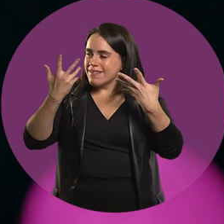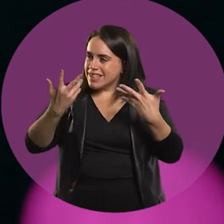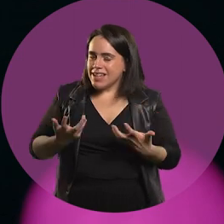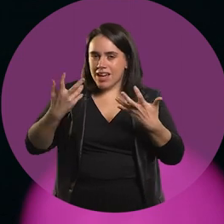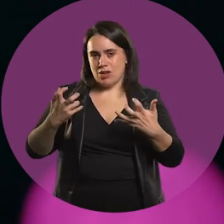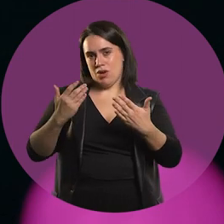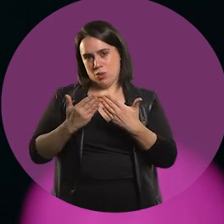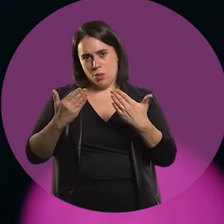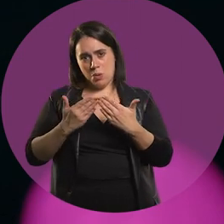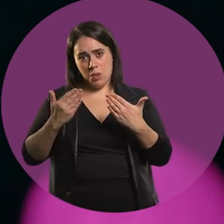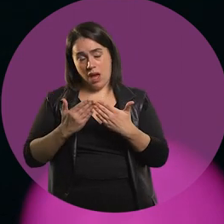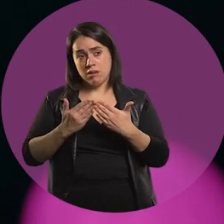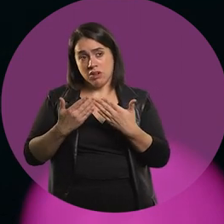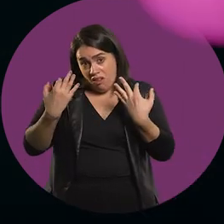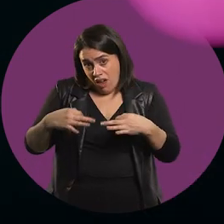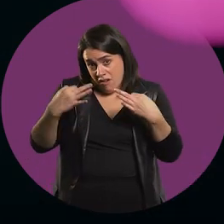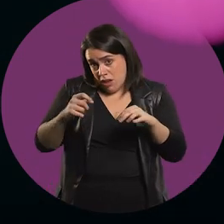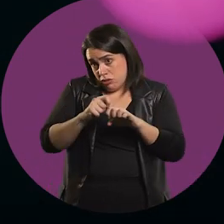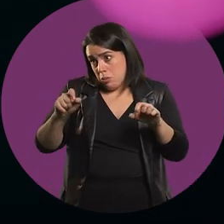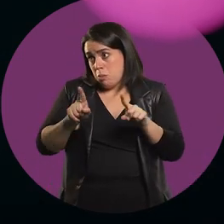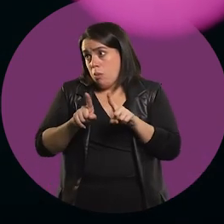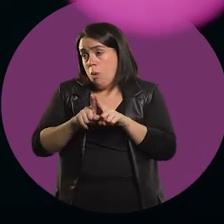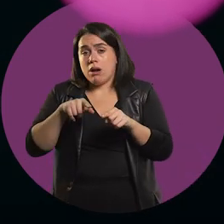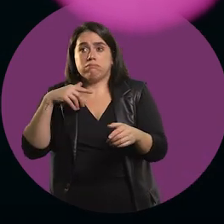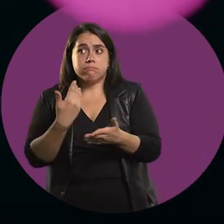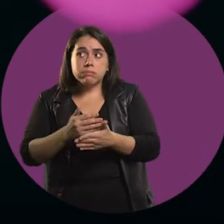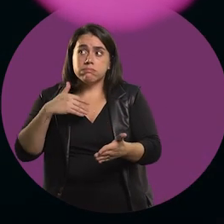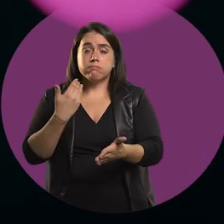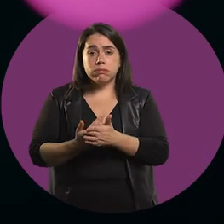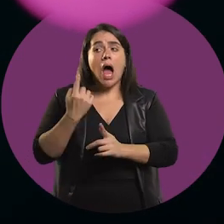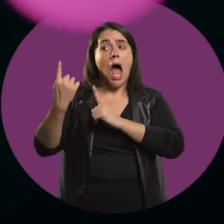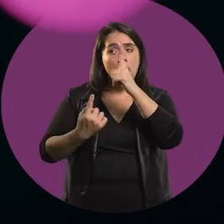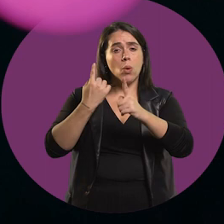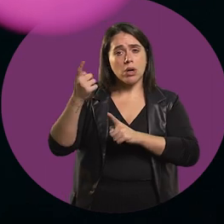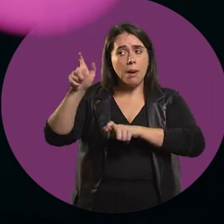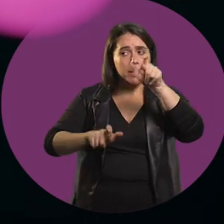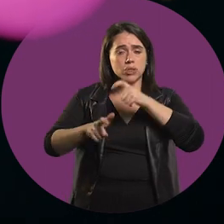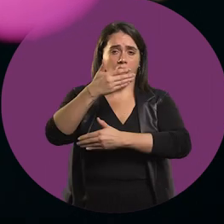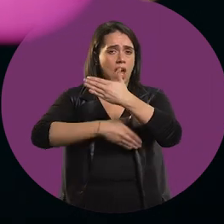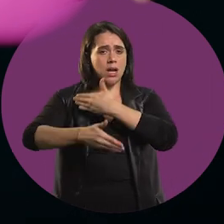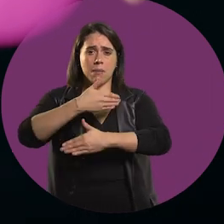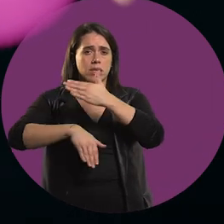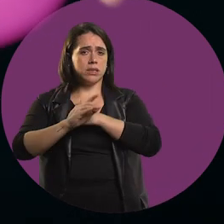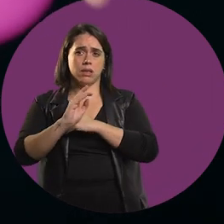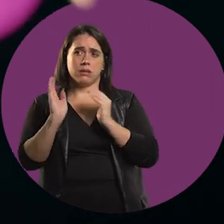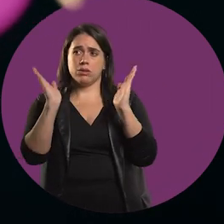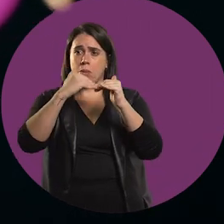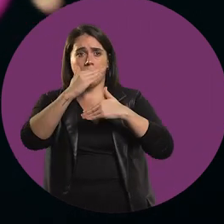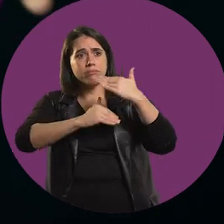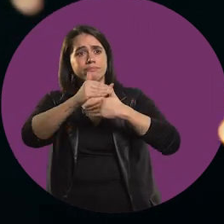pero en realidad podría no haber estudiado nada. De hecho, sucede con muchas personas en situación de discapacidad